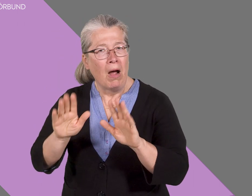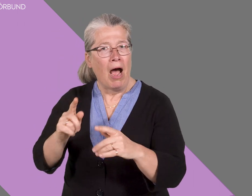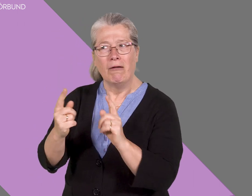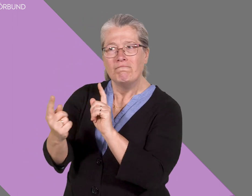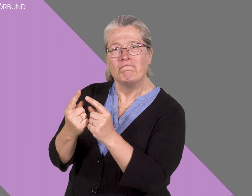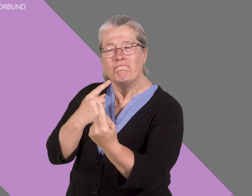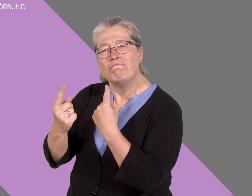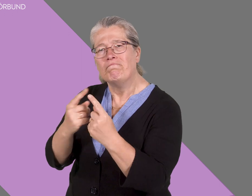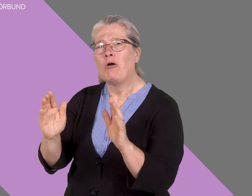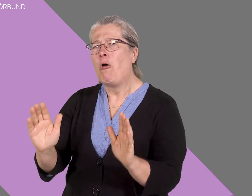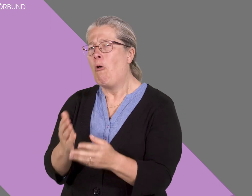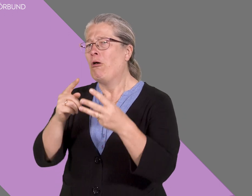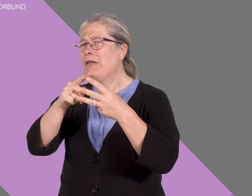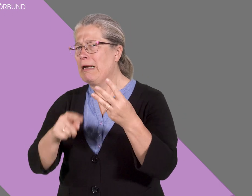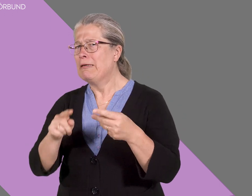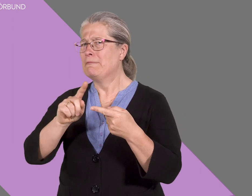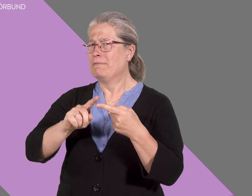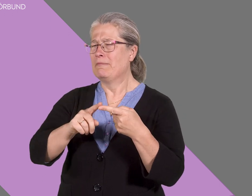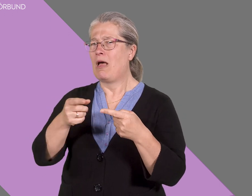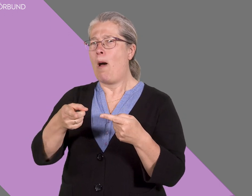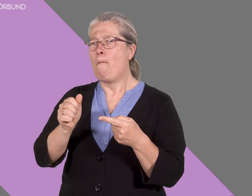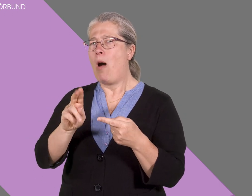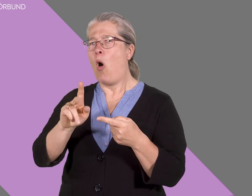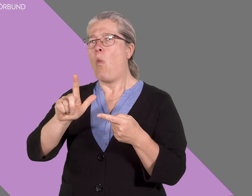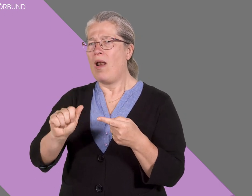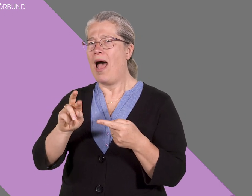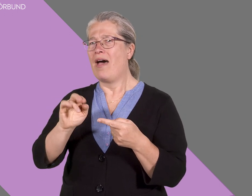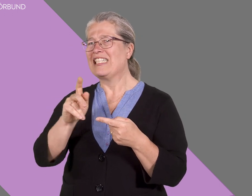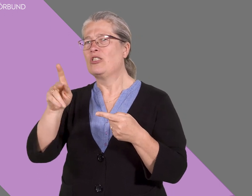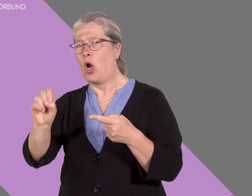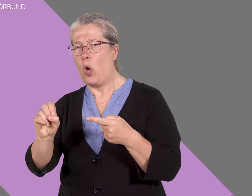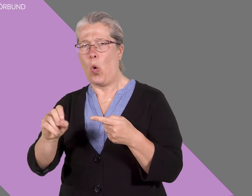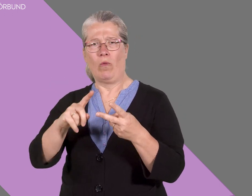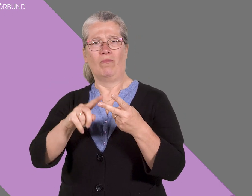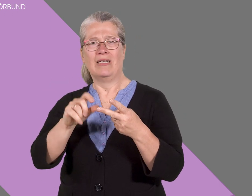korta pratstunder med Paula Risikko (Saml.), -